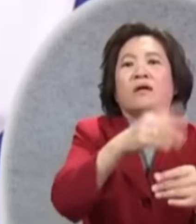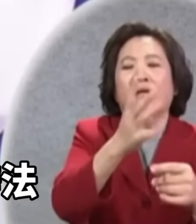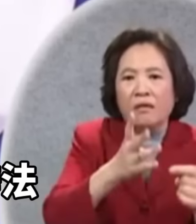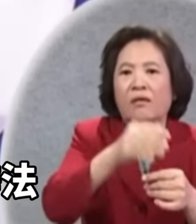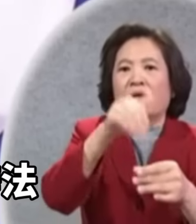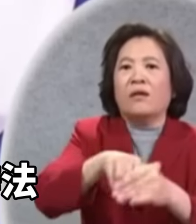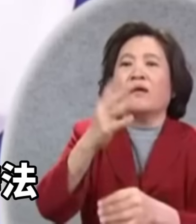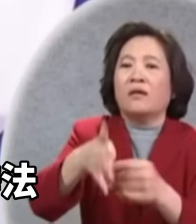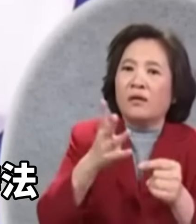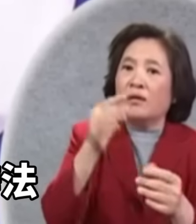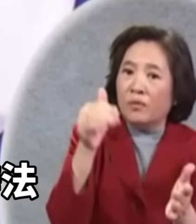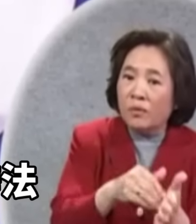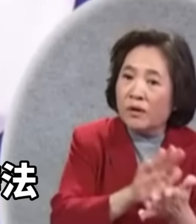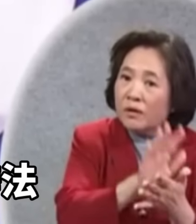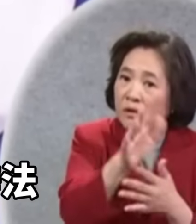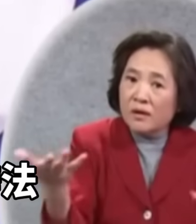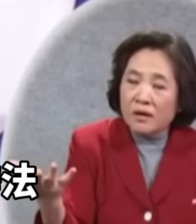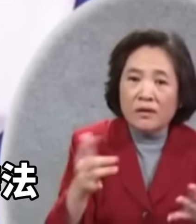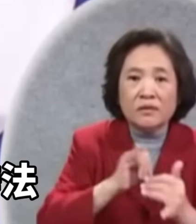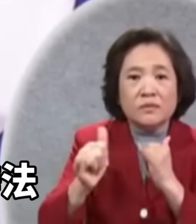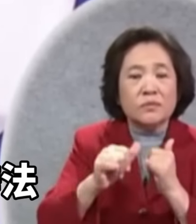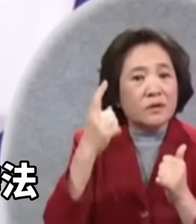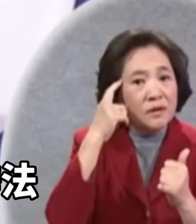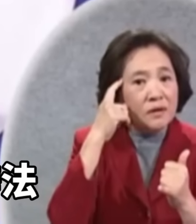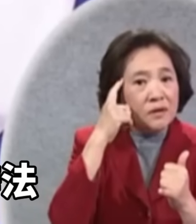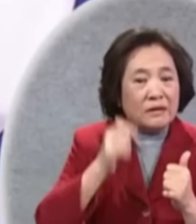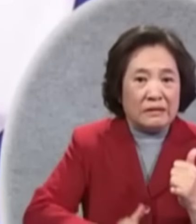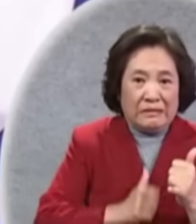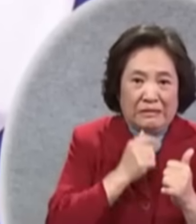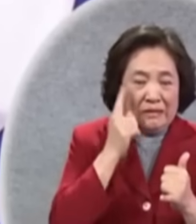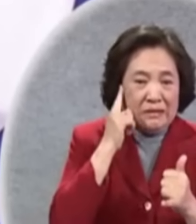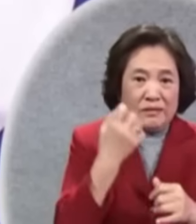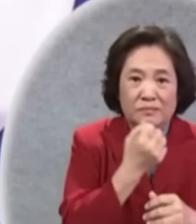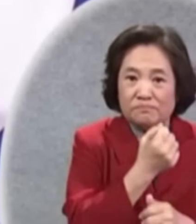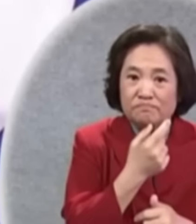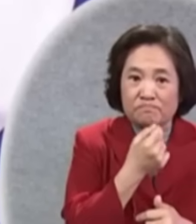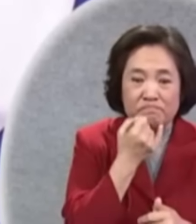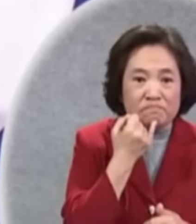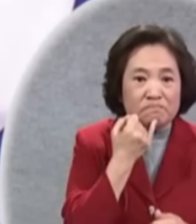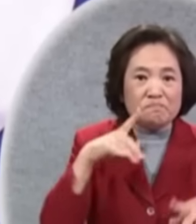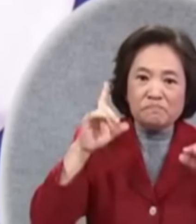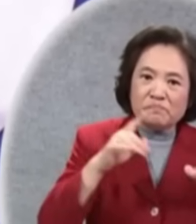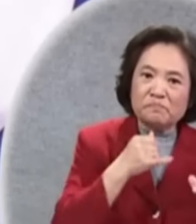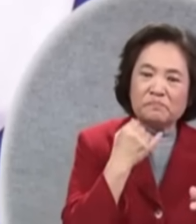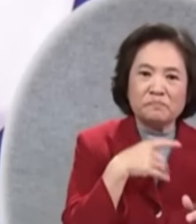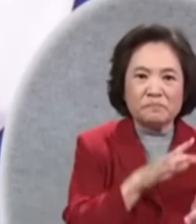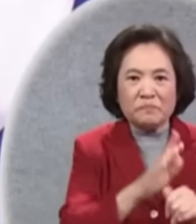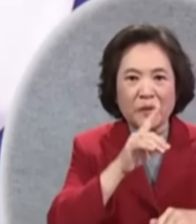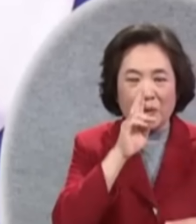投完票之後 臺灣人民完全沒有辦法 蔡英文總統 你是民進黨的黨主席